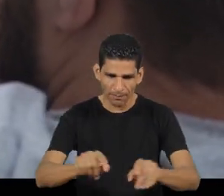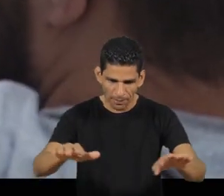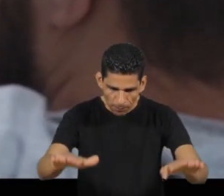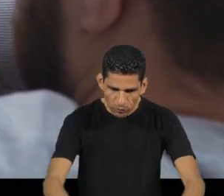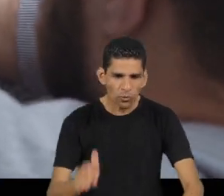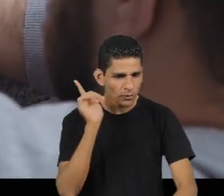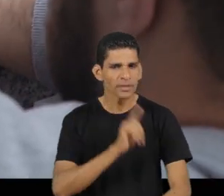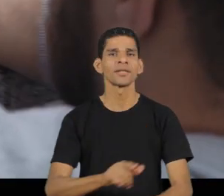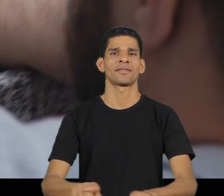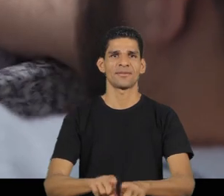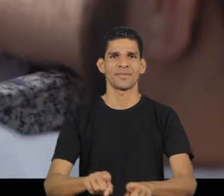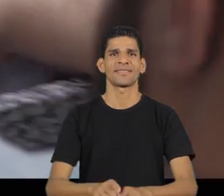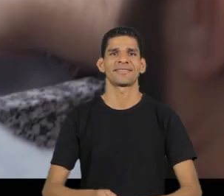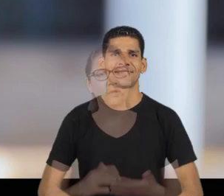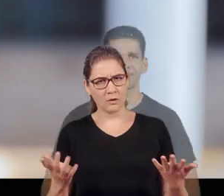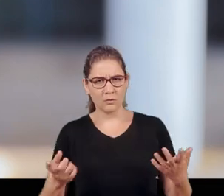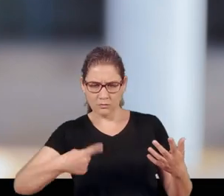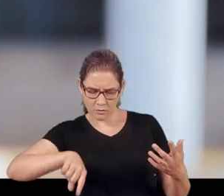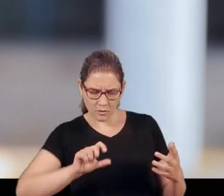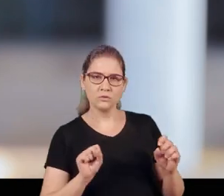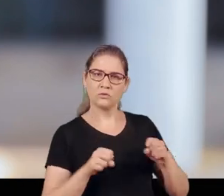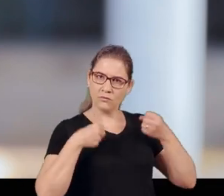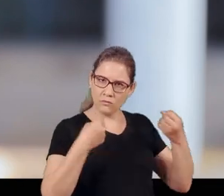Mais voltado diretamente às pessoas